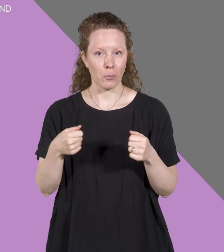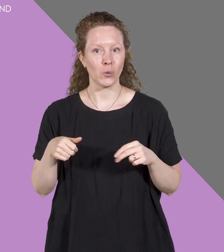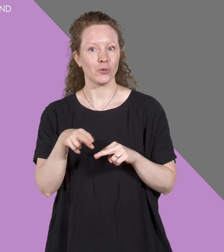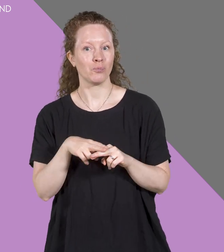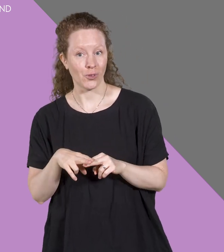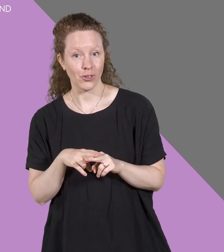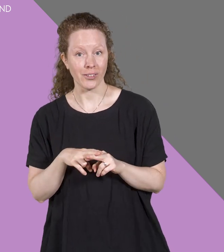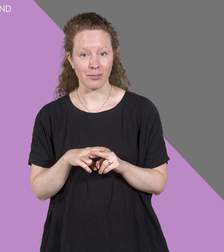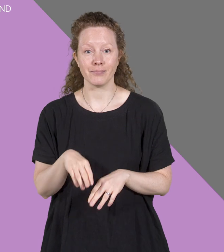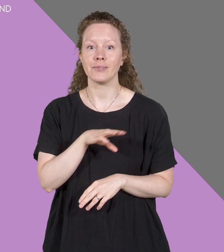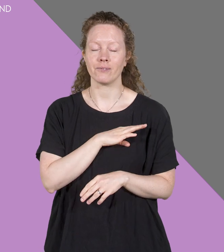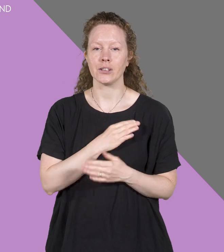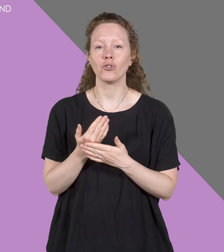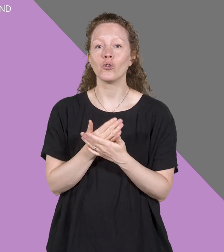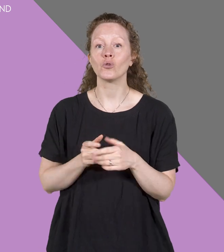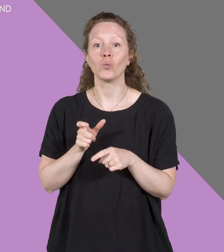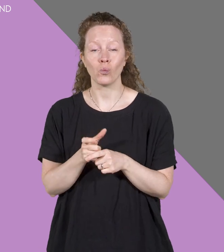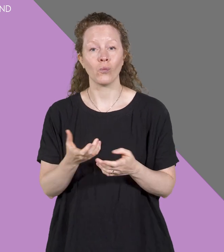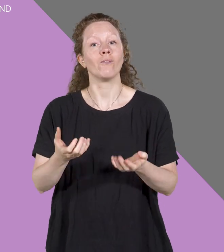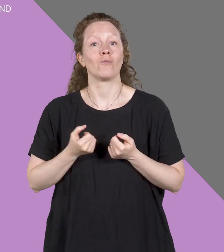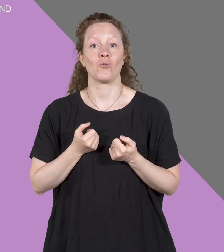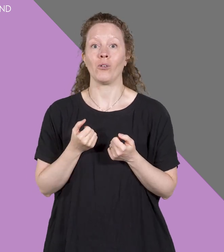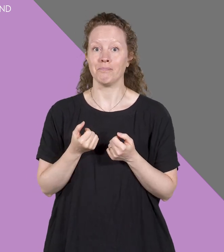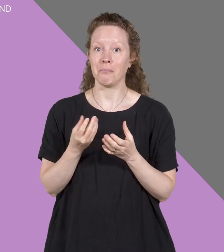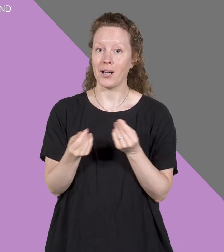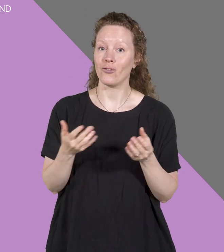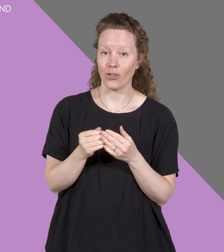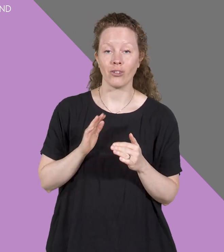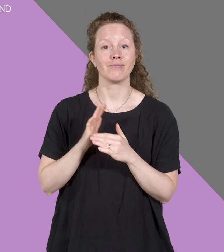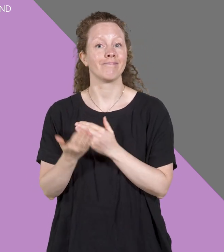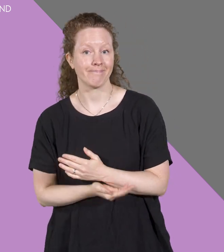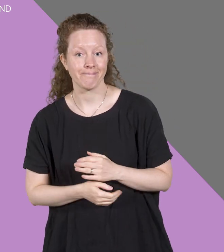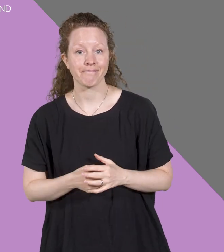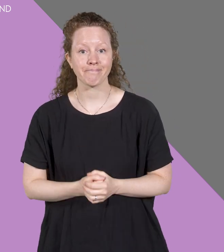och i det finns lösenordet till allt förbundsmötesmaterial.